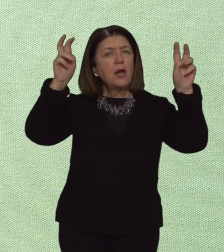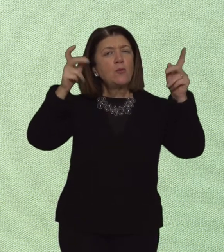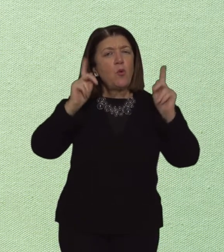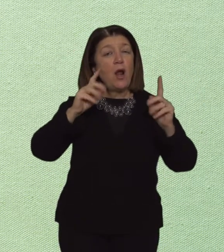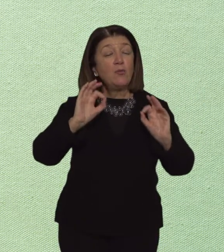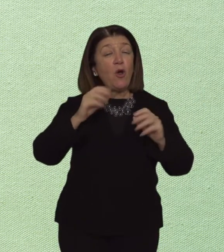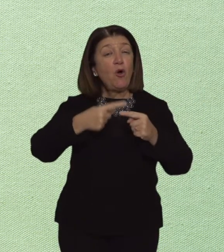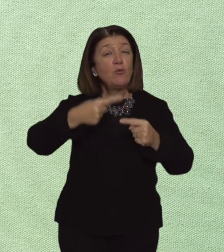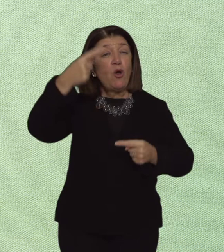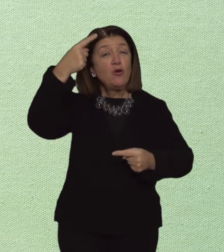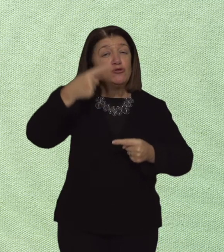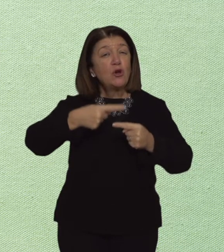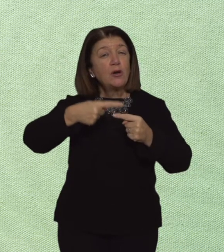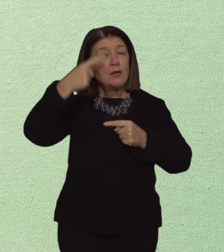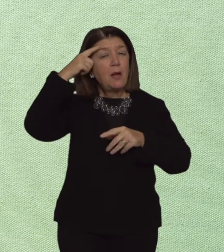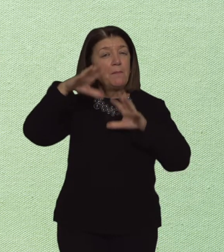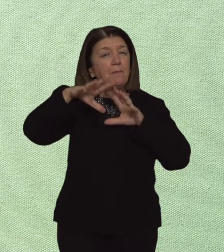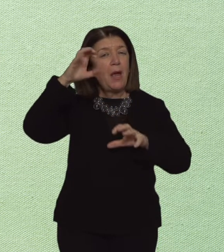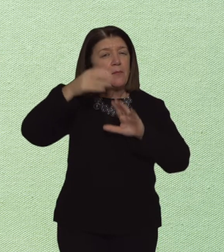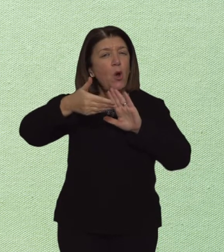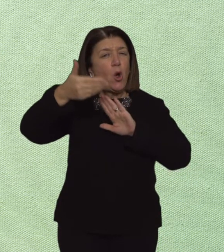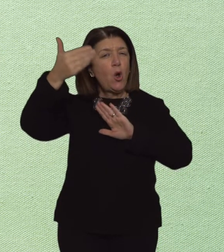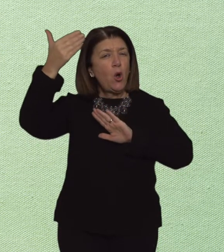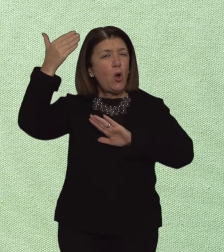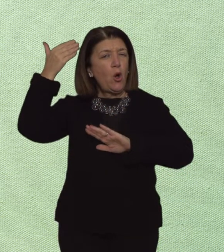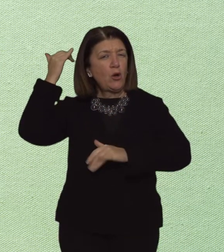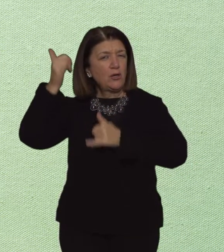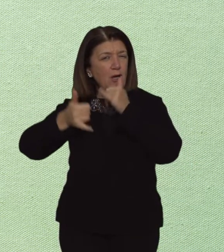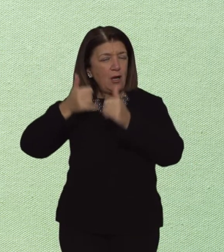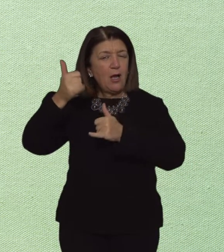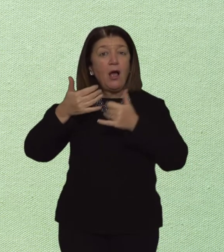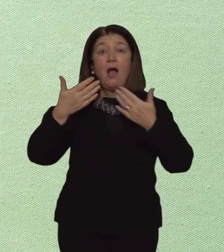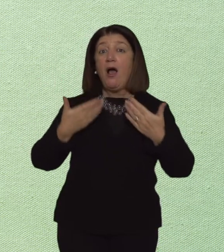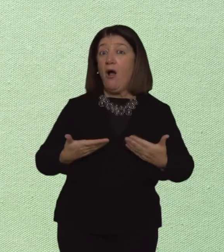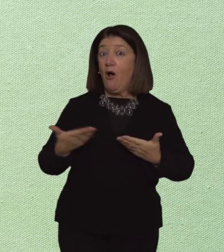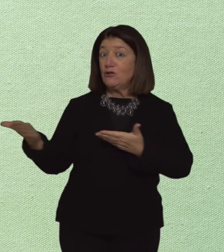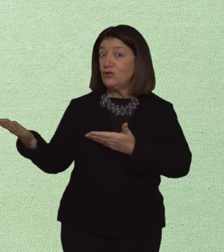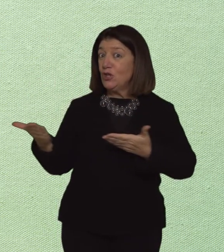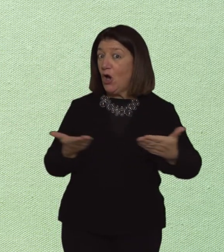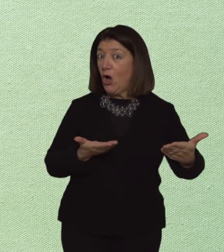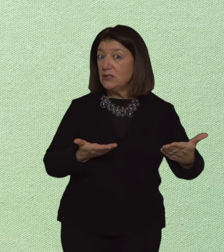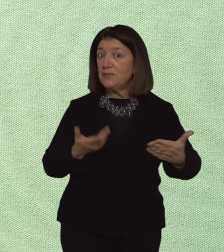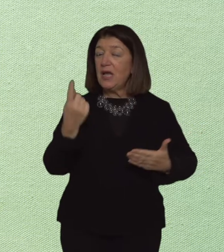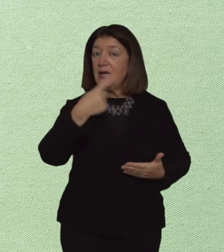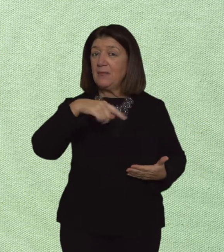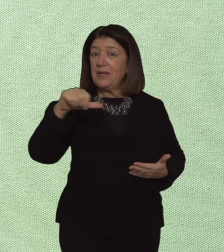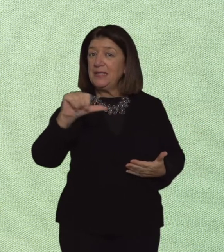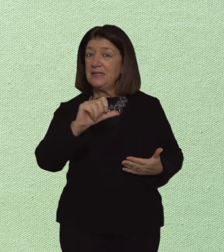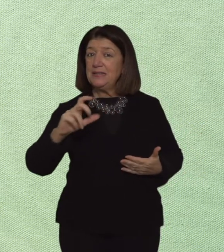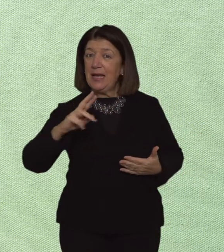con il nostro ospite di oggi, Gabriele Segre, abbiamo diciamo cambiato un pochino quella